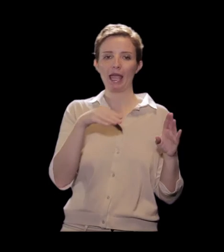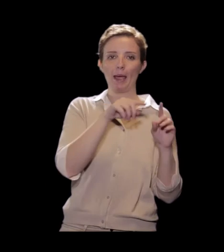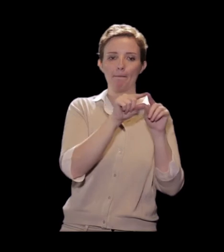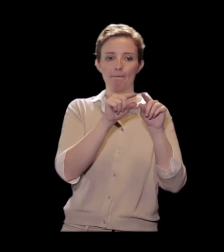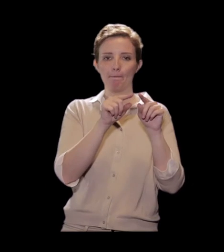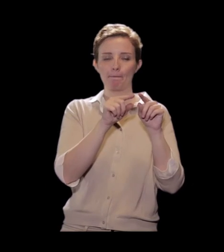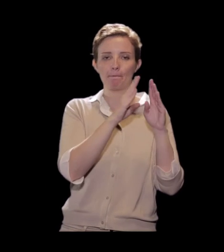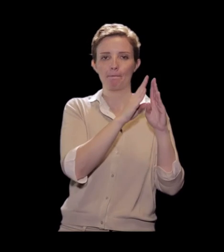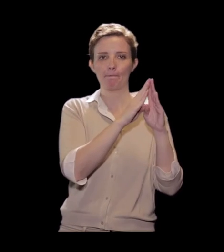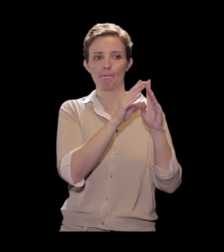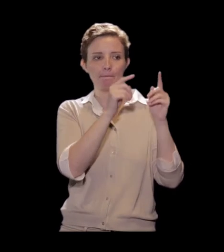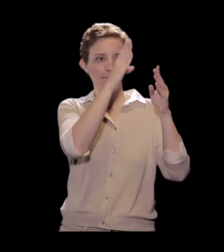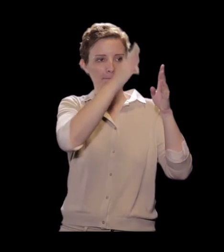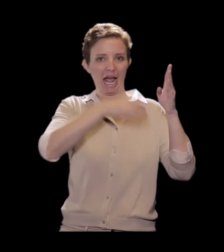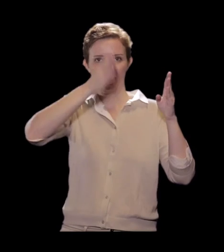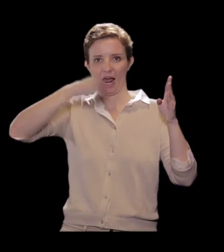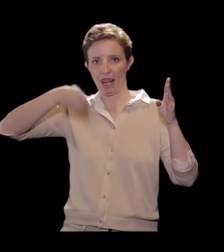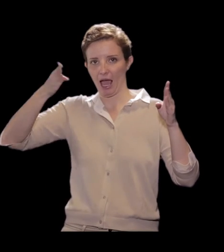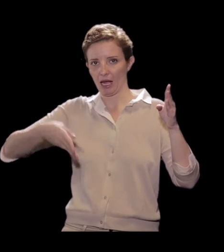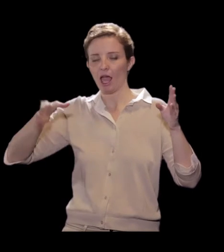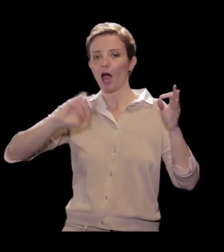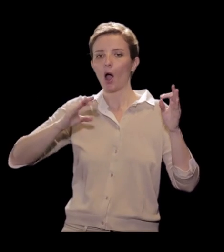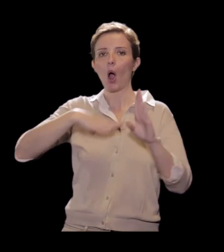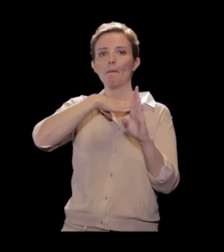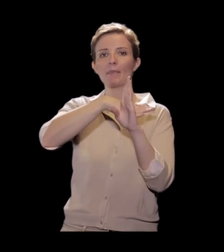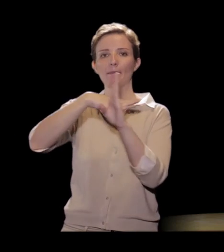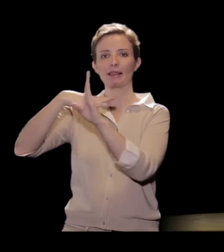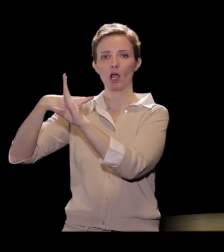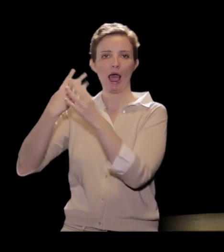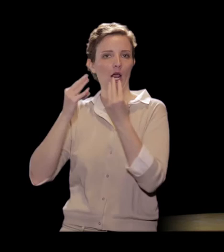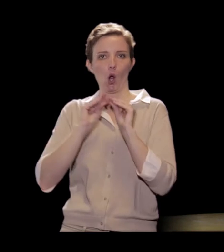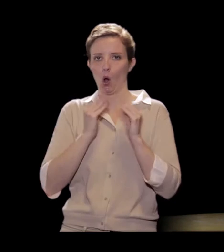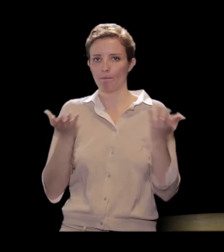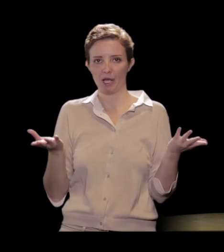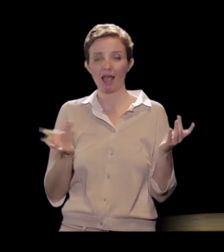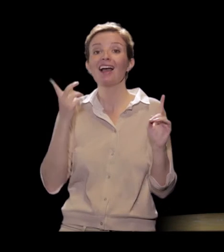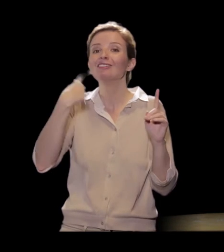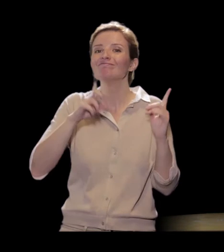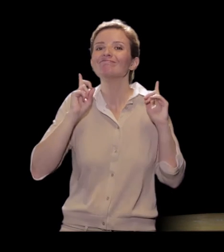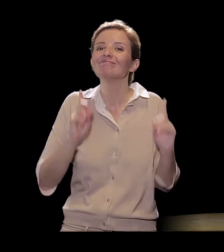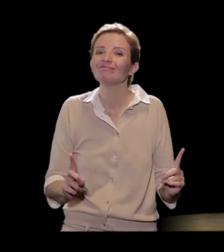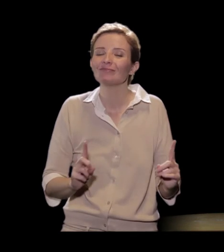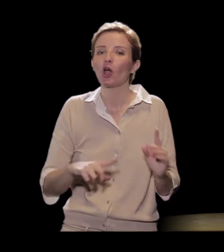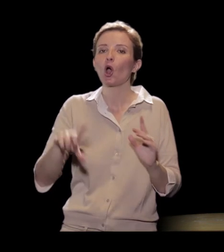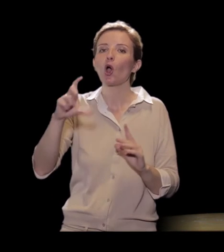Ci fa individuare subito se due rette sono parallele o perpendicolari. Ciò si basa sul coefficiente angolare delle due rette.